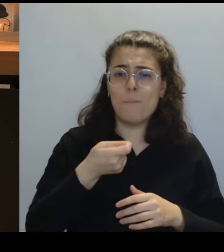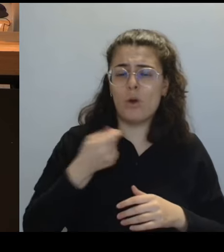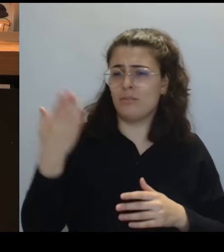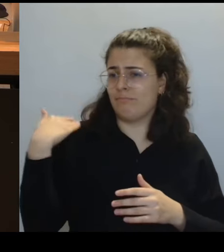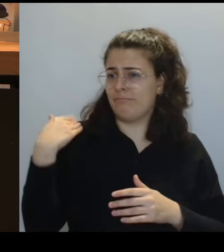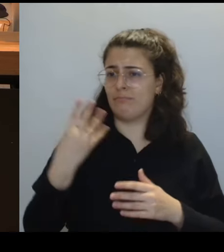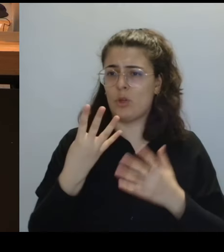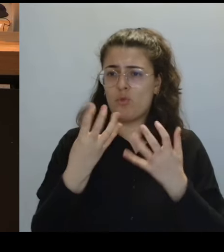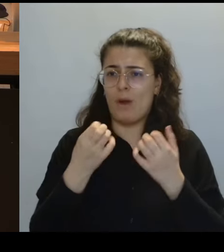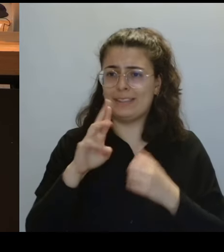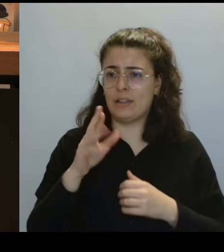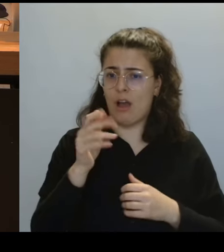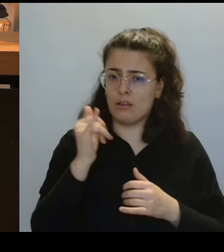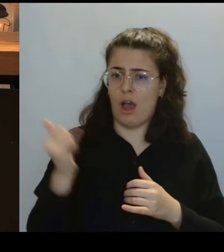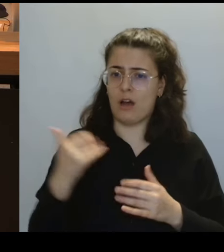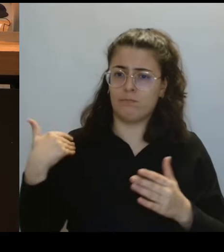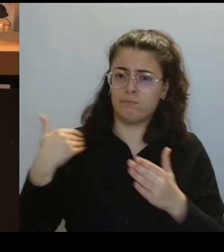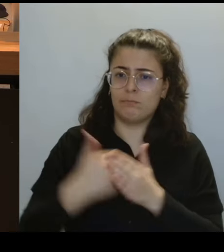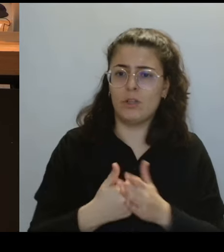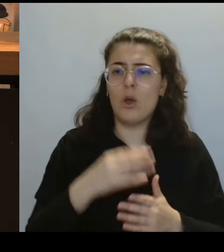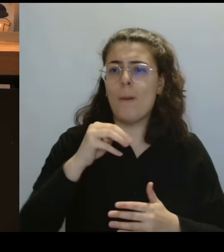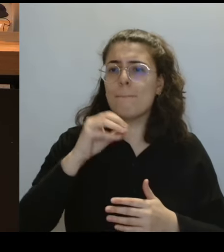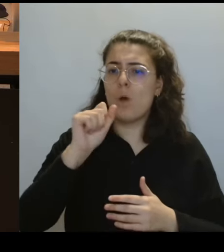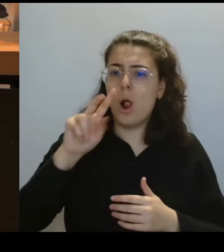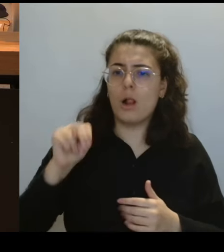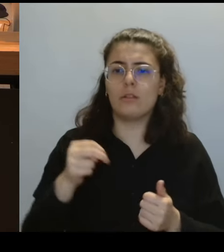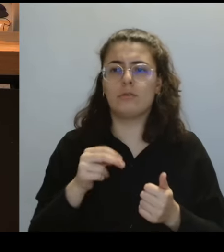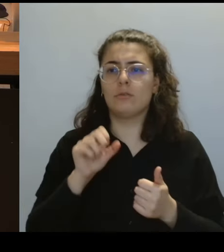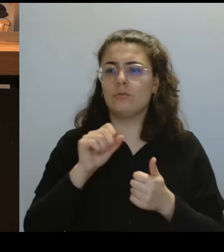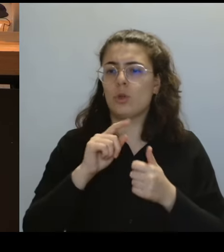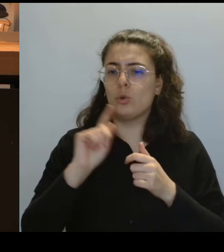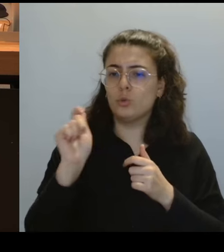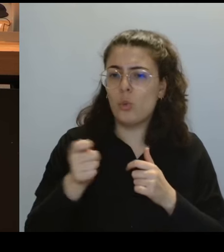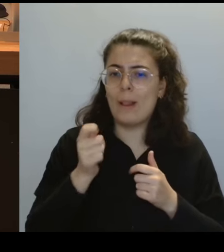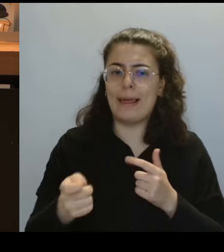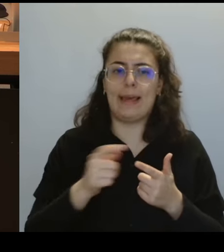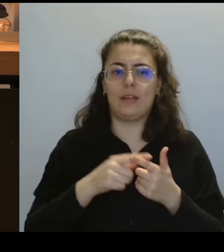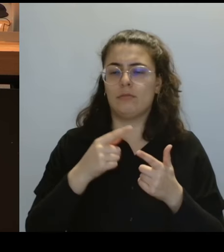Solingen, der Terror des NSU, Anschläge auf Flüchtlingsheime das